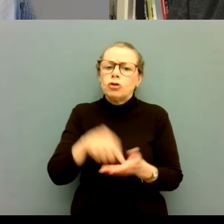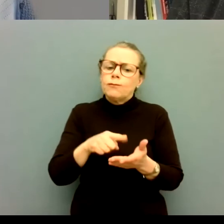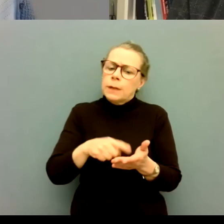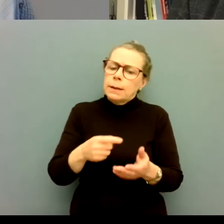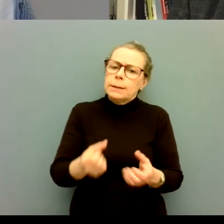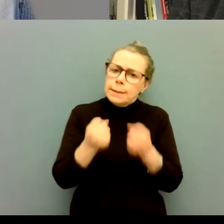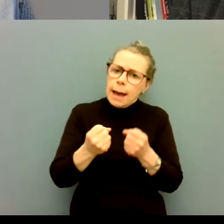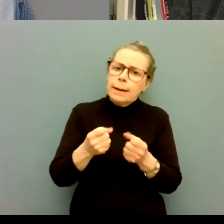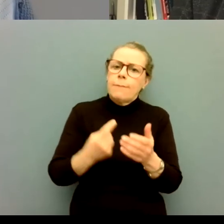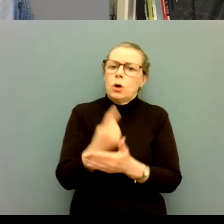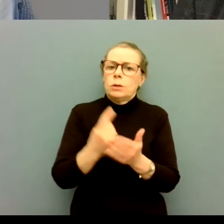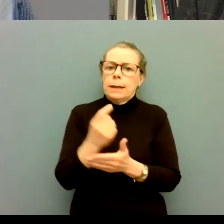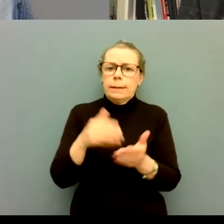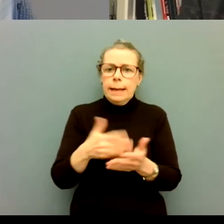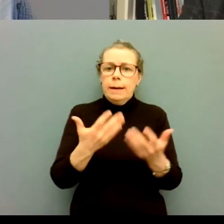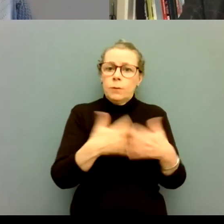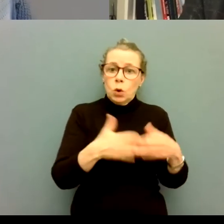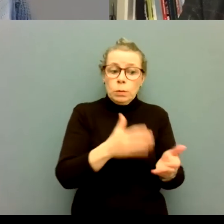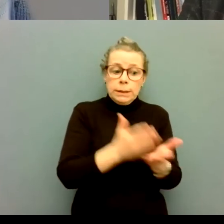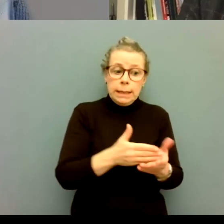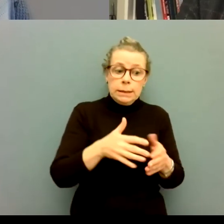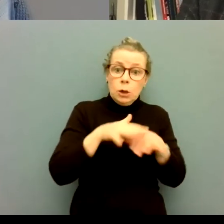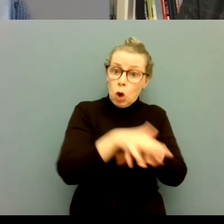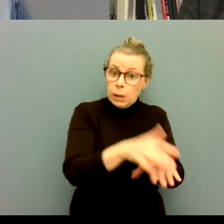Hur vill Centerpartiet stärka förutsättningarna för-